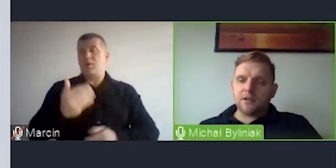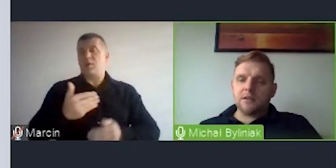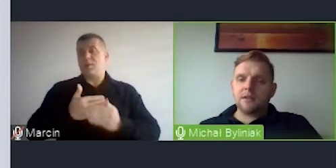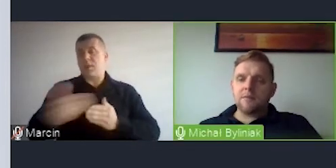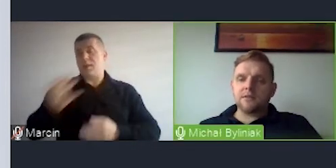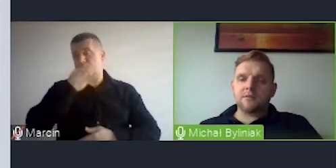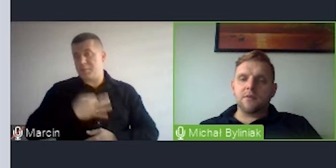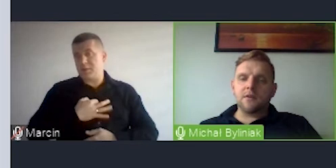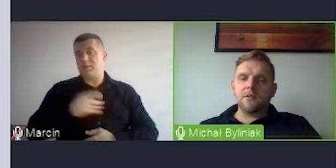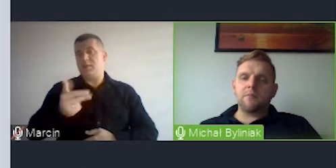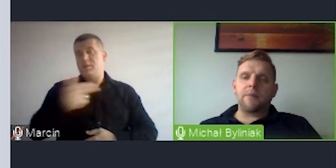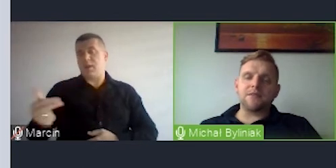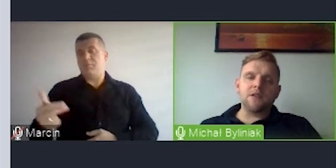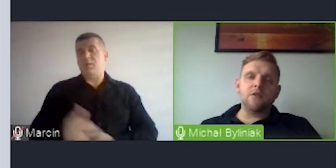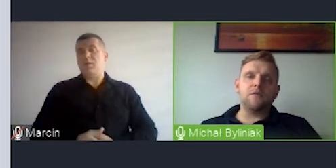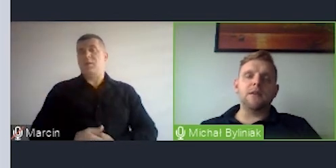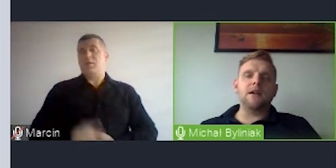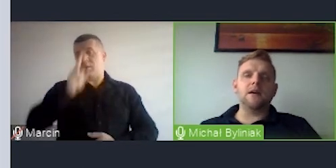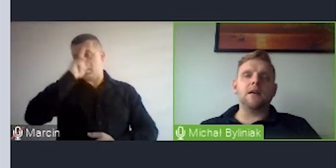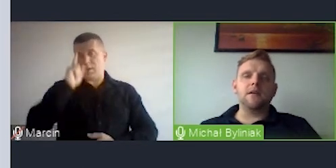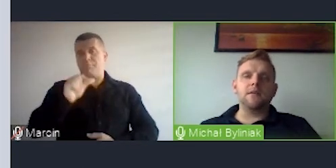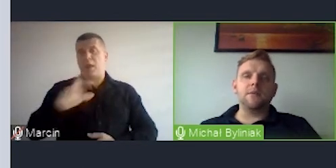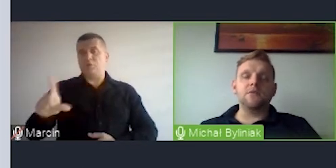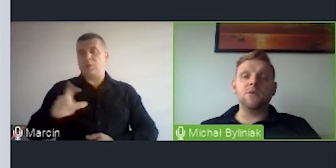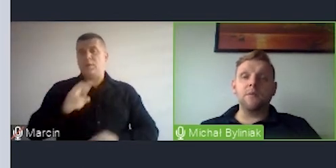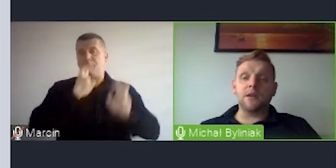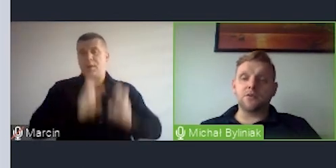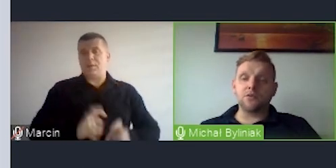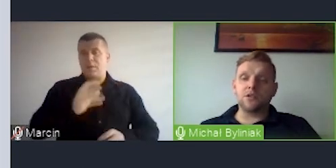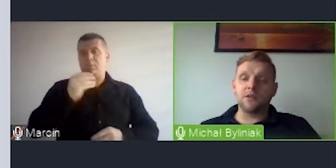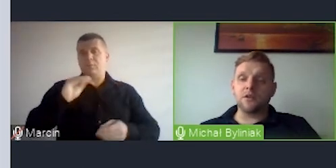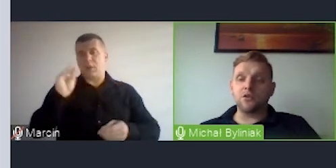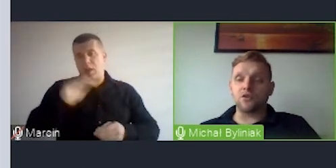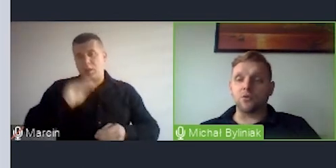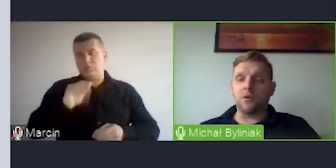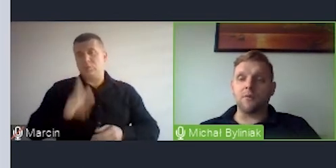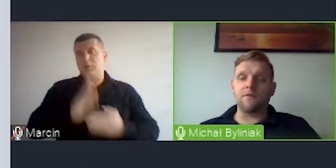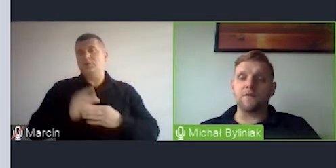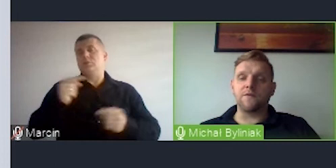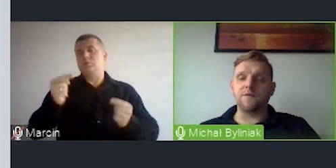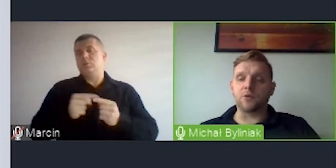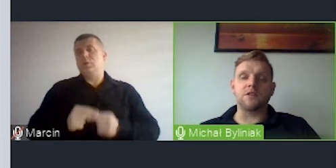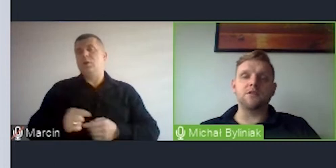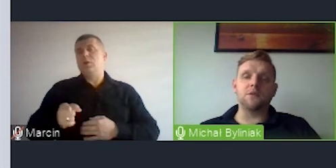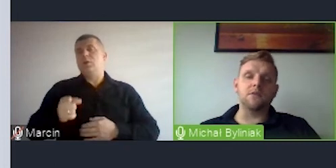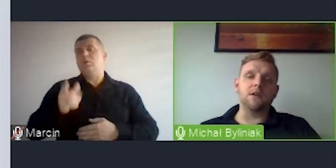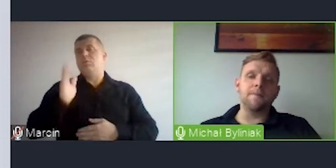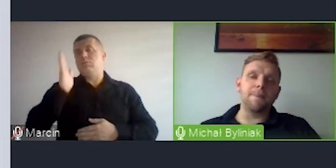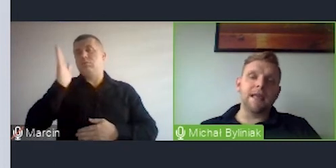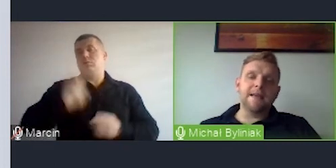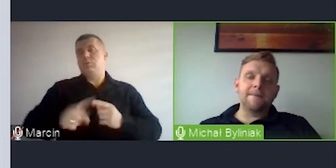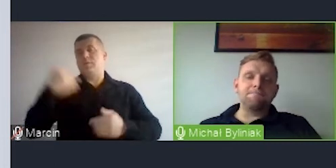które ten temat personelu w badaniach będą zgłębiać to już się będę odnosił po części wykładowej.